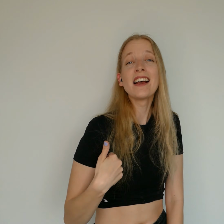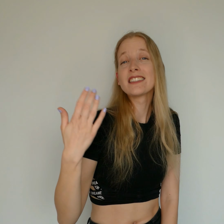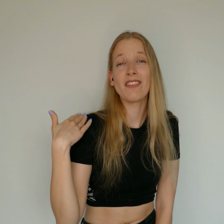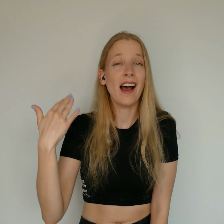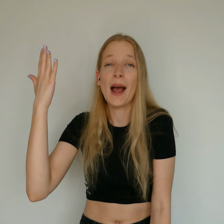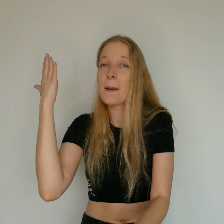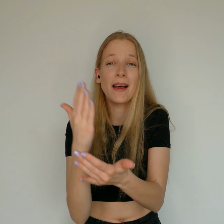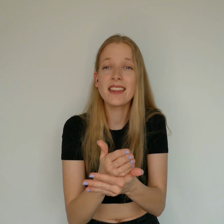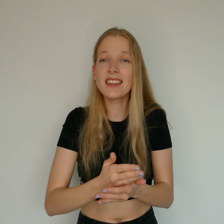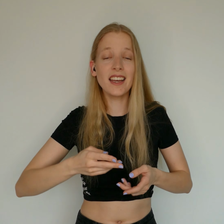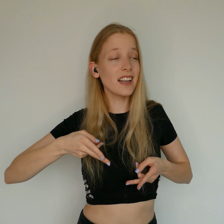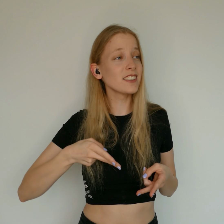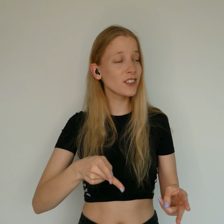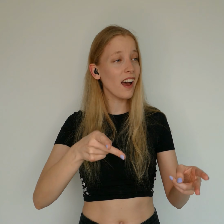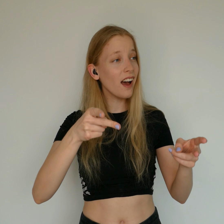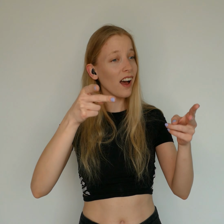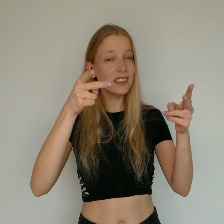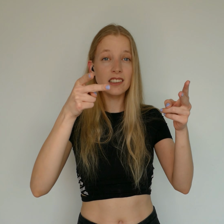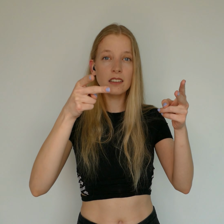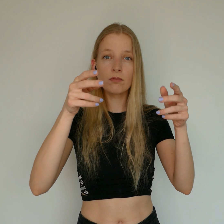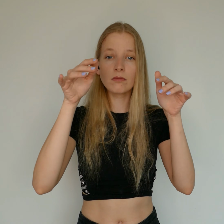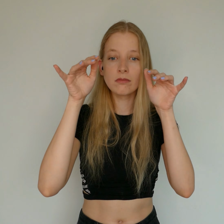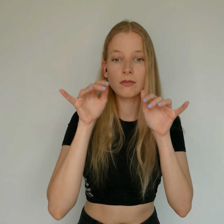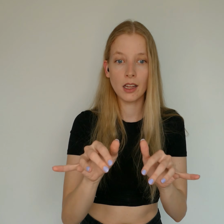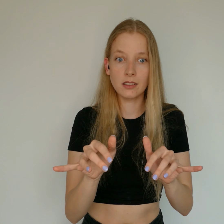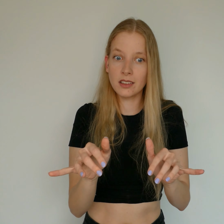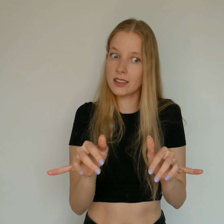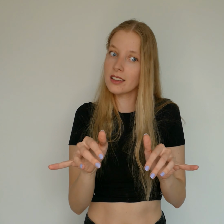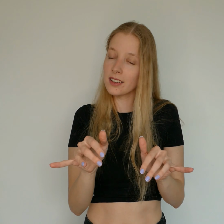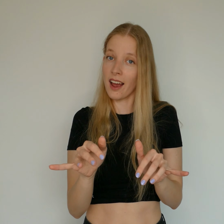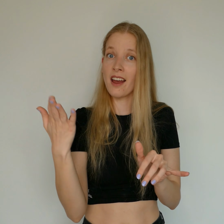Ich war am Ende der Straße angelangt